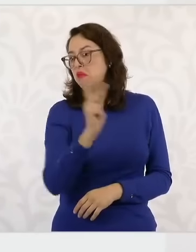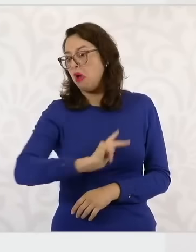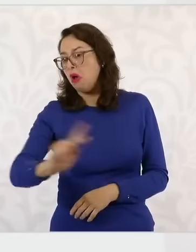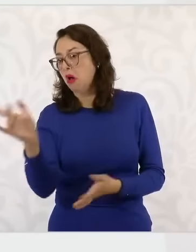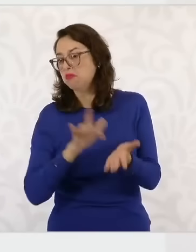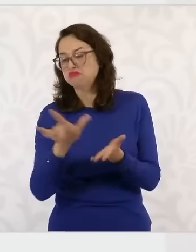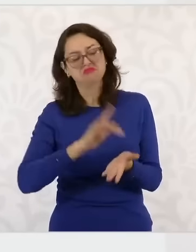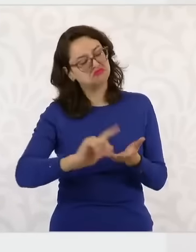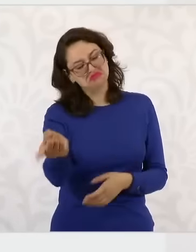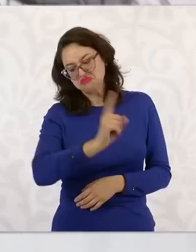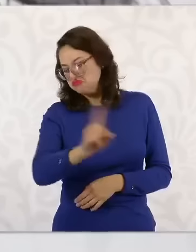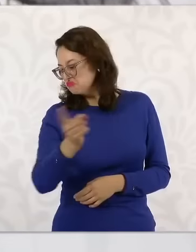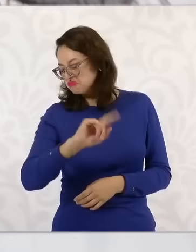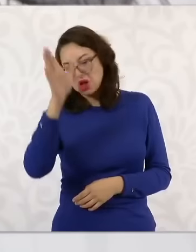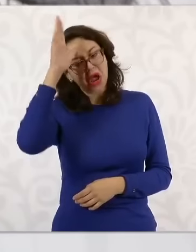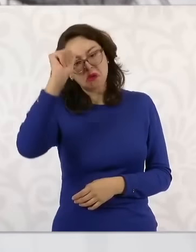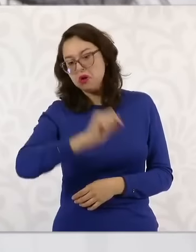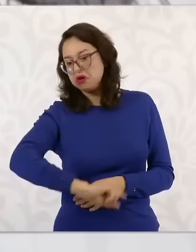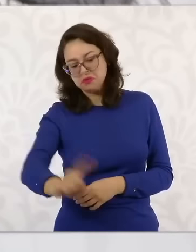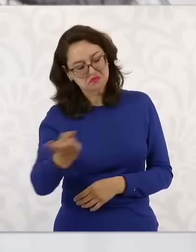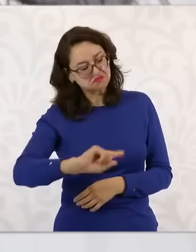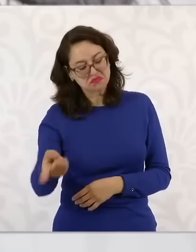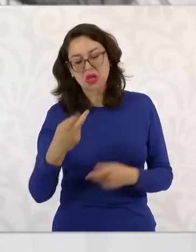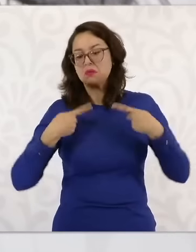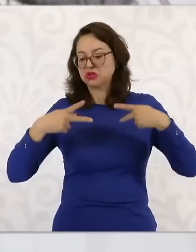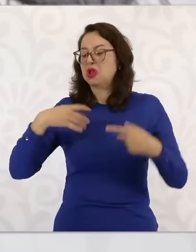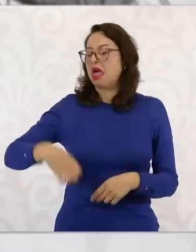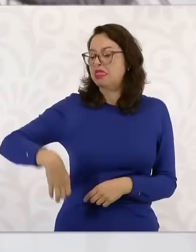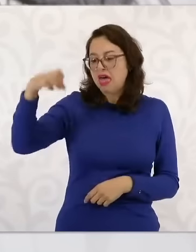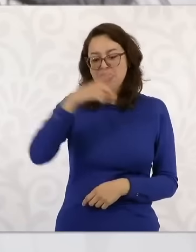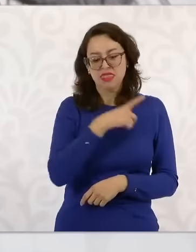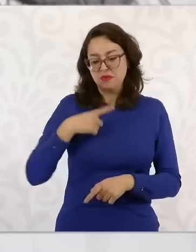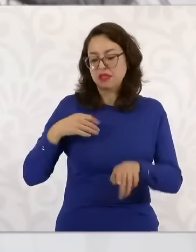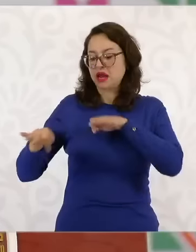están de acuerdo con eso porque los adultos mayores deberían de trabajar hasta los 90